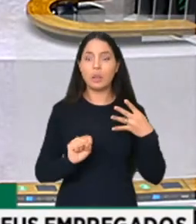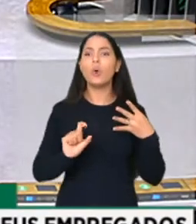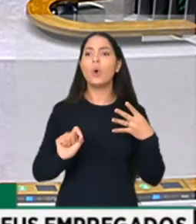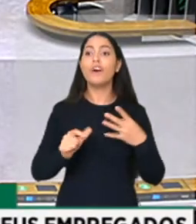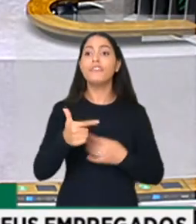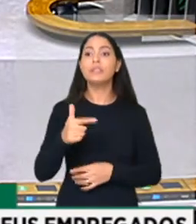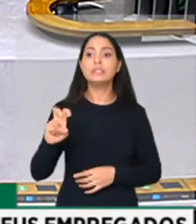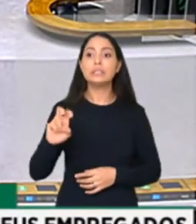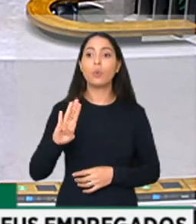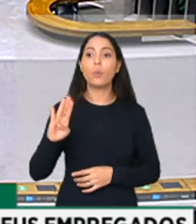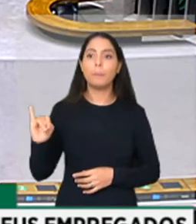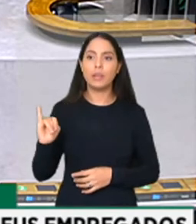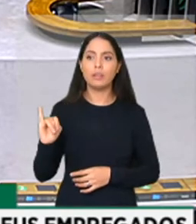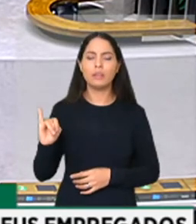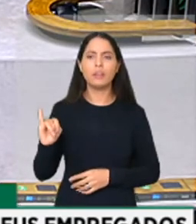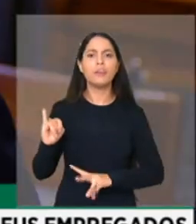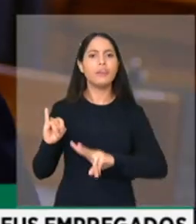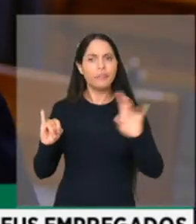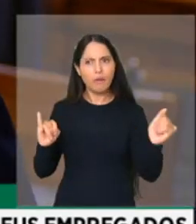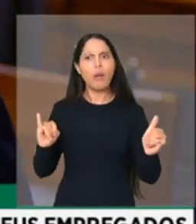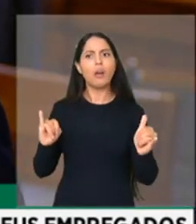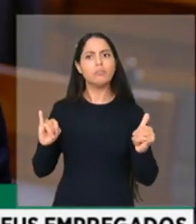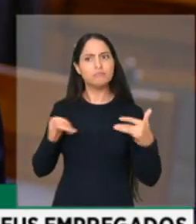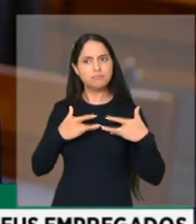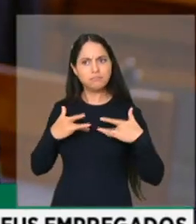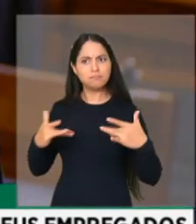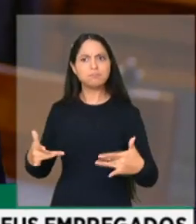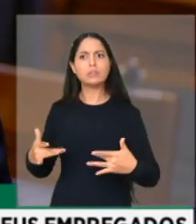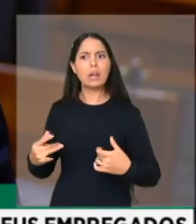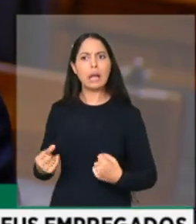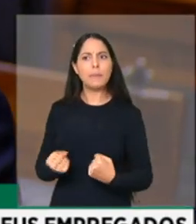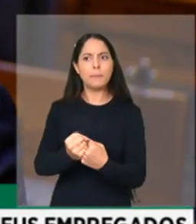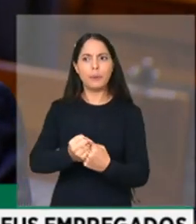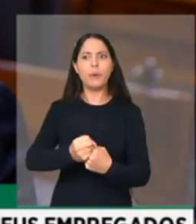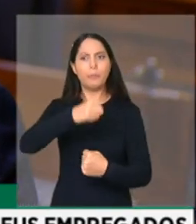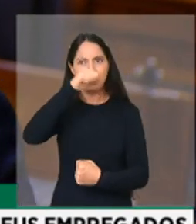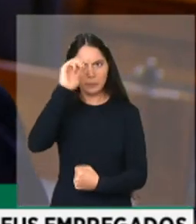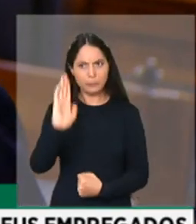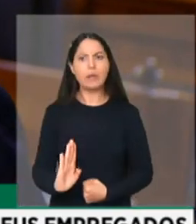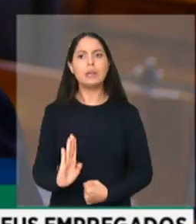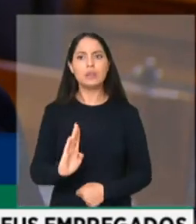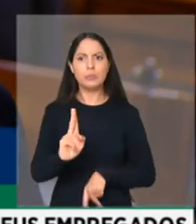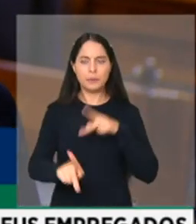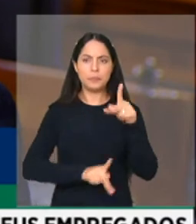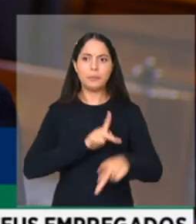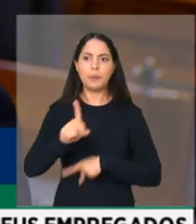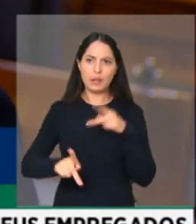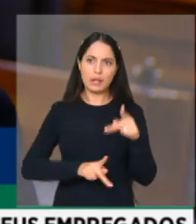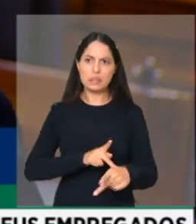DISPÕE DE MAIS DE 25 BI EM CAIXA FAÇAM NESSE MOMENTO TAMBÉM UM GESTO EM PROL DO PAÍS, EM PROL DAS PESSOAS NECESSITADAS E COLABOREM NA